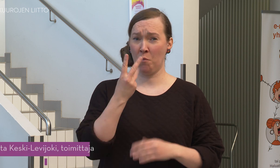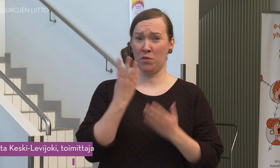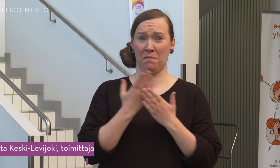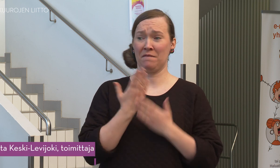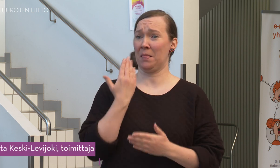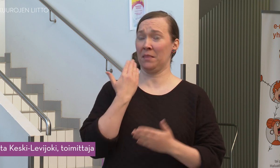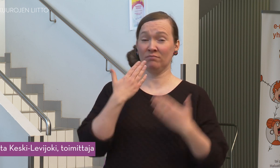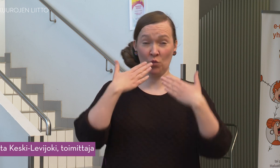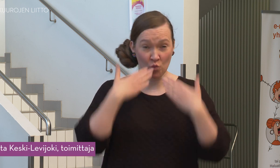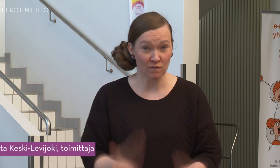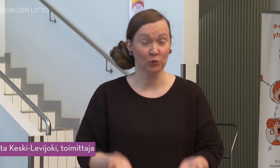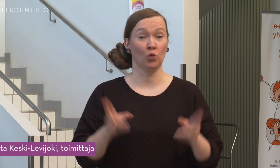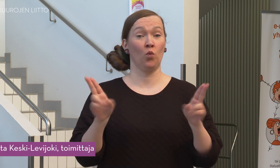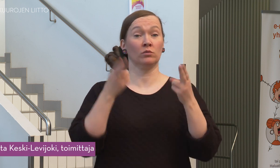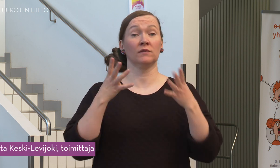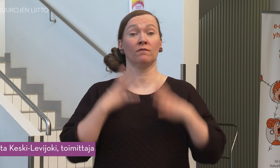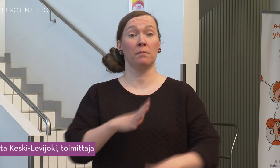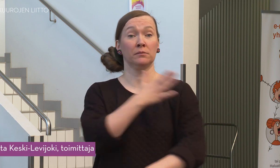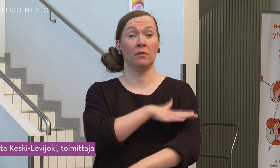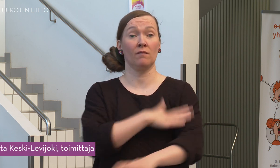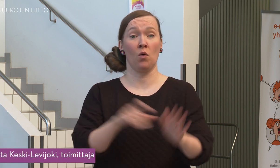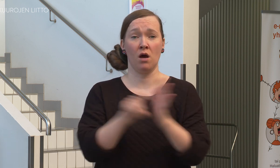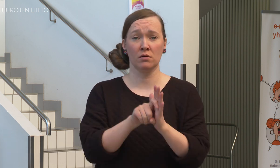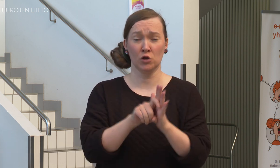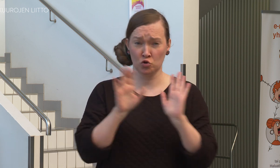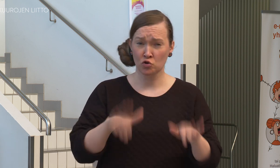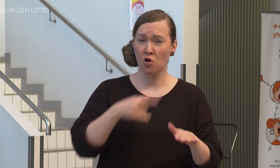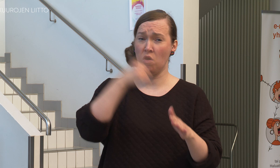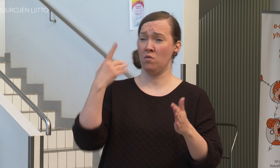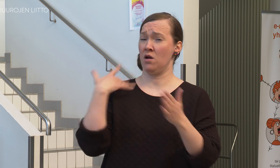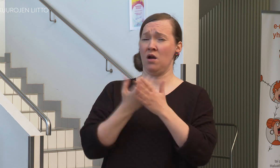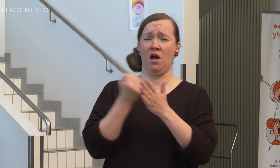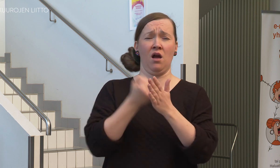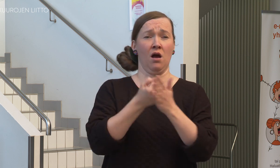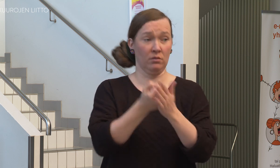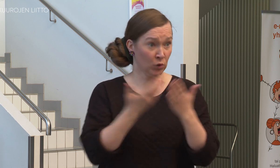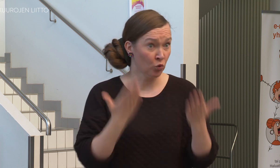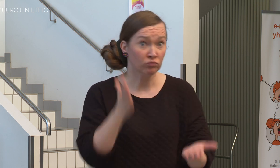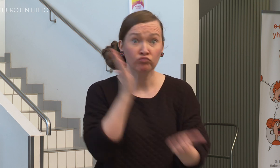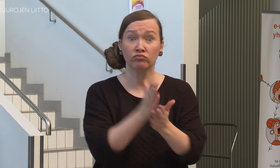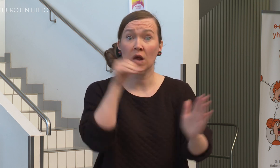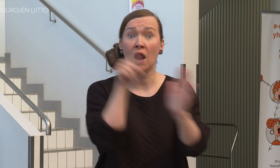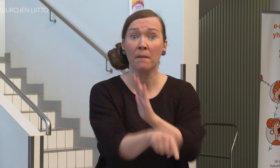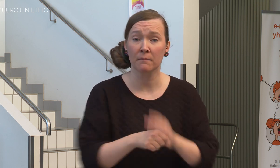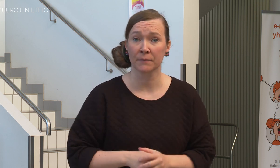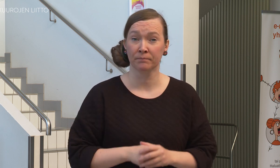Muutama päivä sitten hyväksyttiin uusi vammaispalvelulaki. Lain läpimenoon on tehty vuosia töitä ja nyt siitä tuli totta.